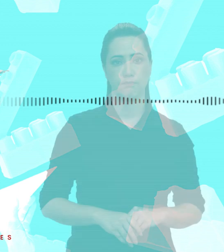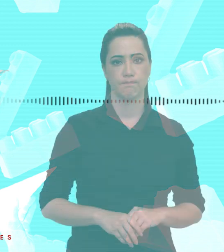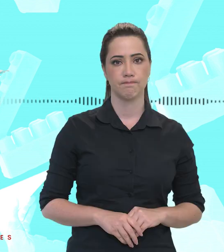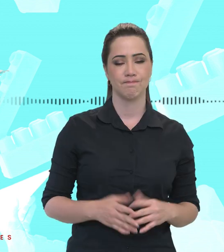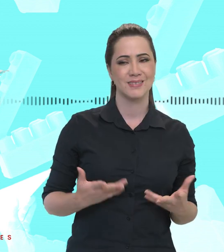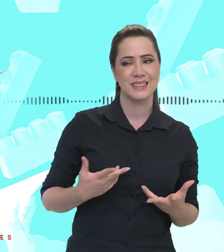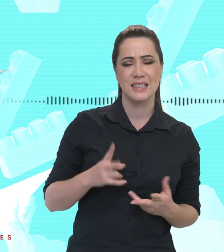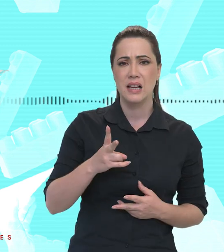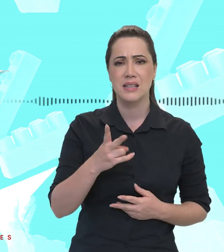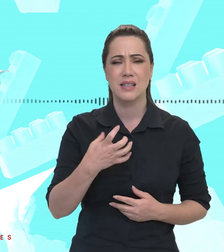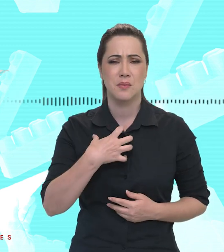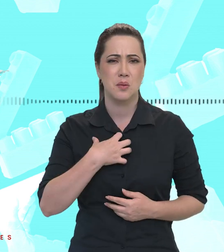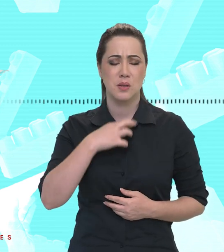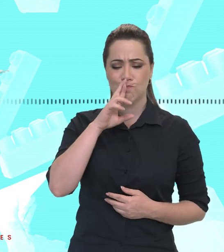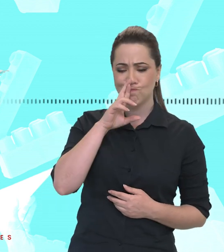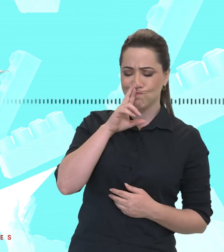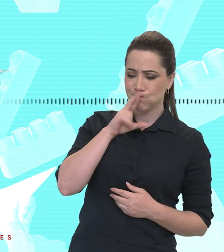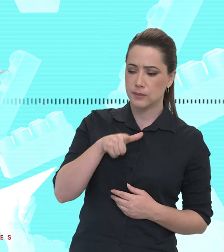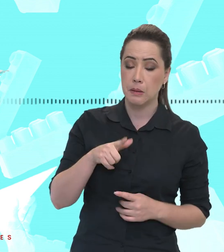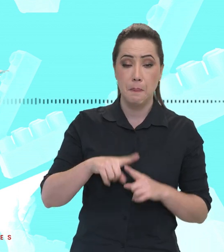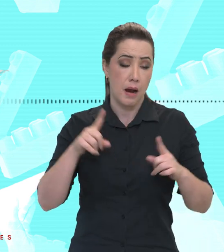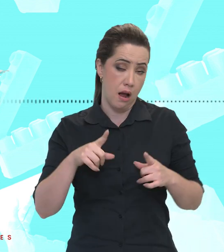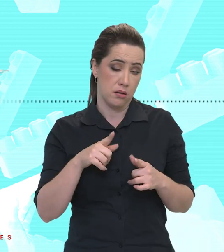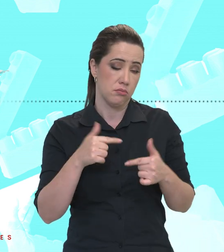[música tema do Projeto Pulsos] 🎶 [Alana] Eu sempre me senti meio inadequada, mas até (palavra inaudível... a minha vida